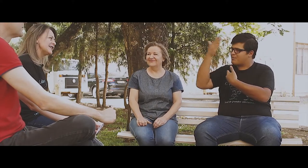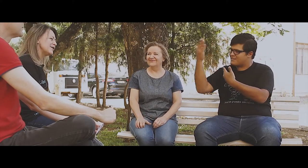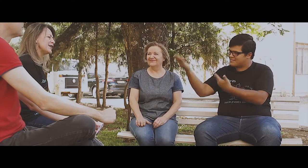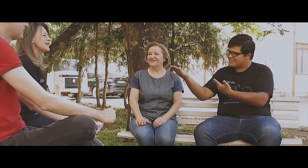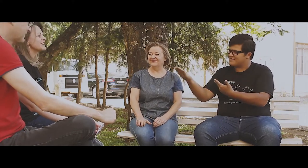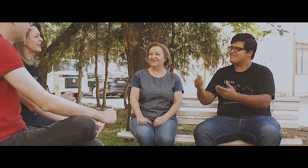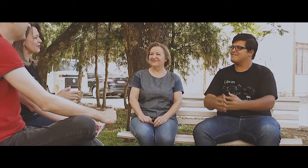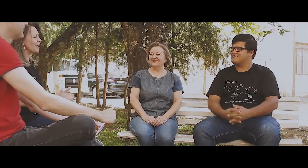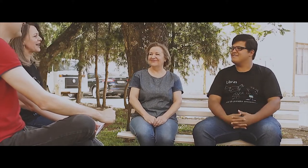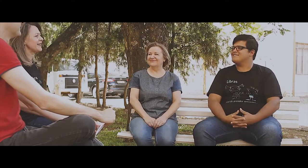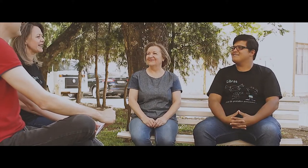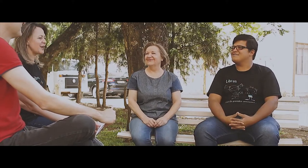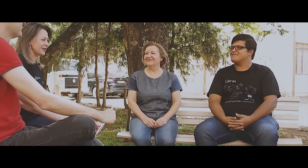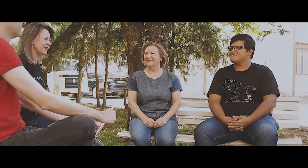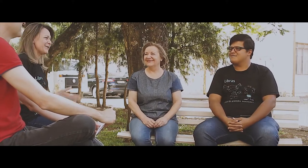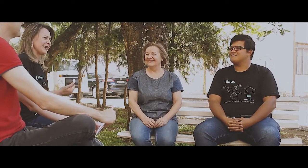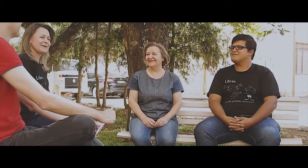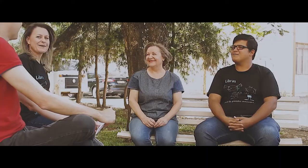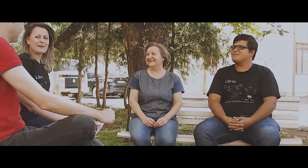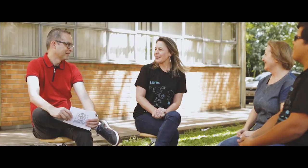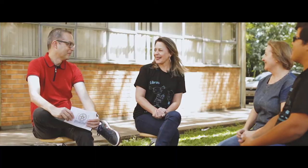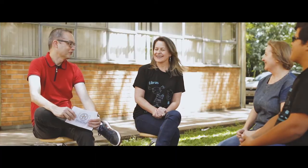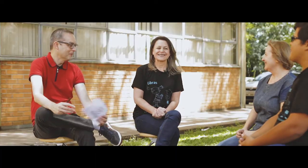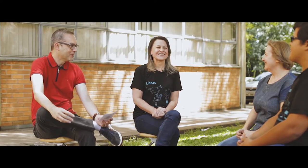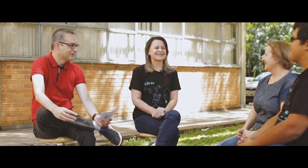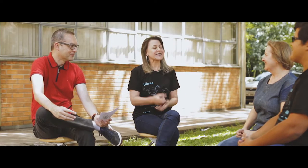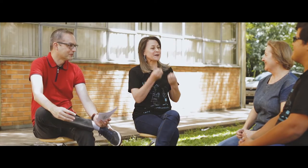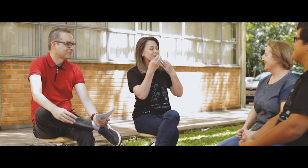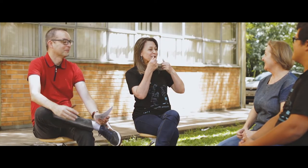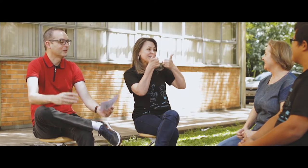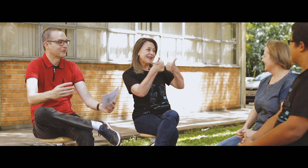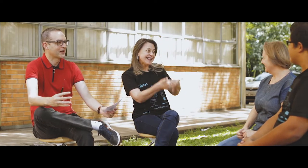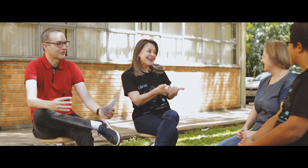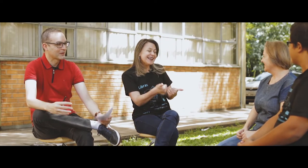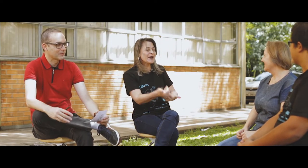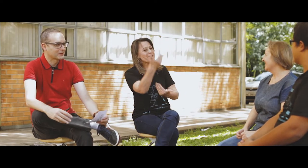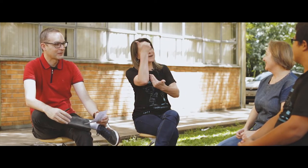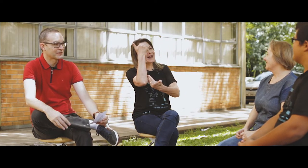entrevista e pela intérprete também. Muito bem meninas, muito obrigado pela participação.